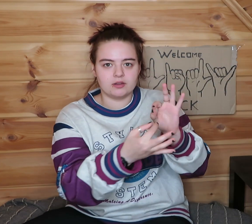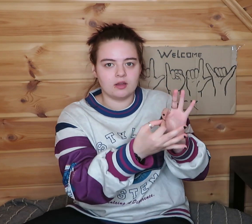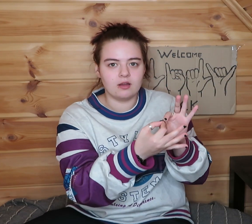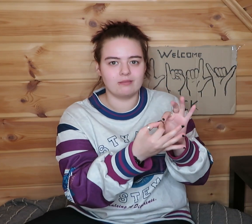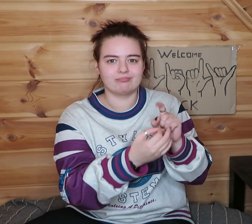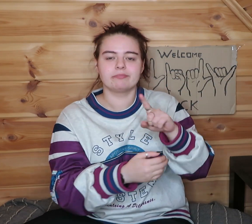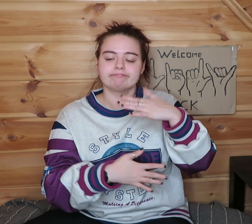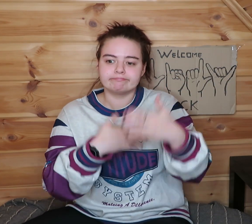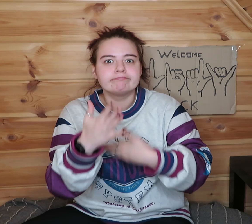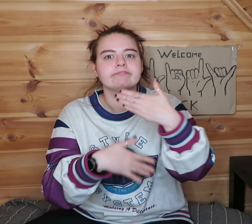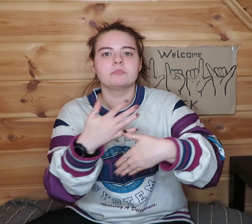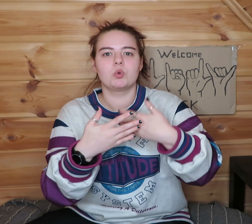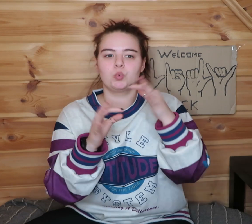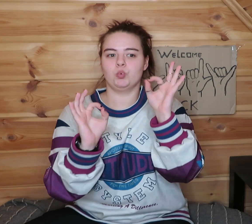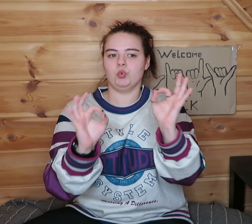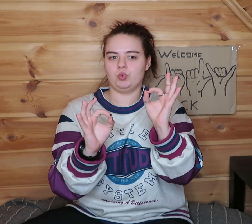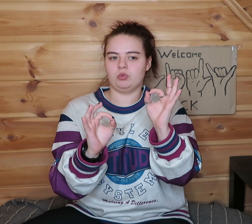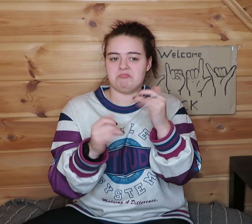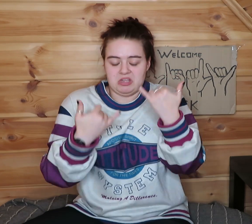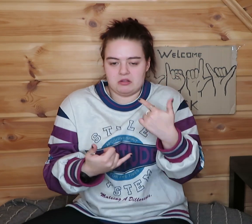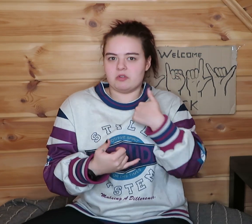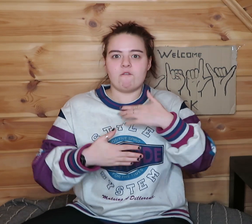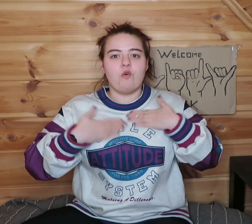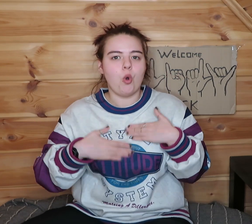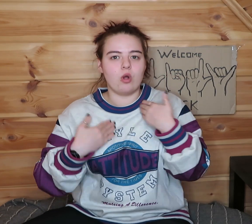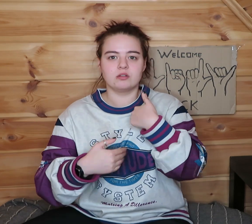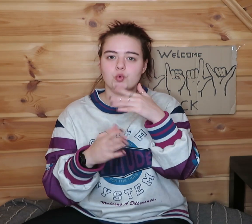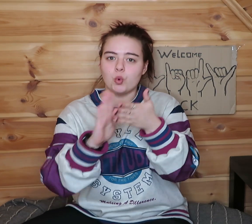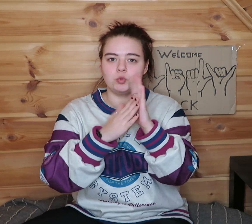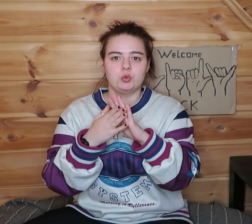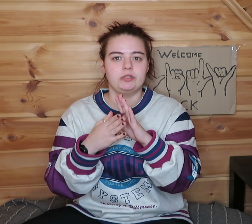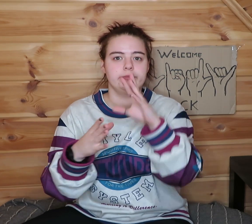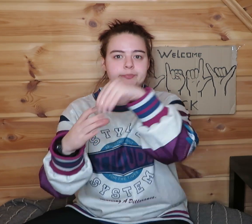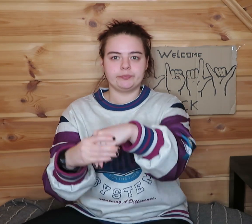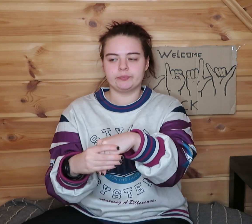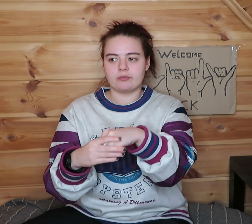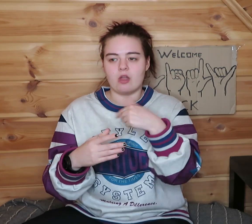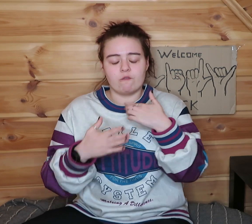Anfang war es schon schwierig. Aber mit der Zeit war es gut. Jetzt bin ich sehr froh darüber in der Community zu sein.